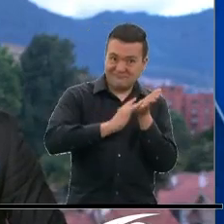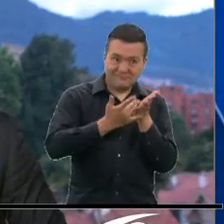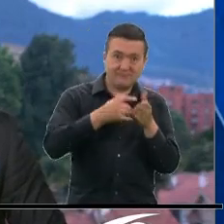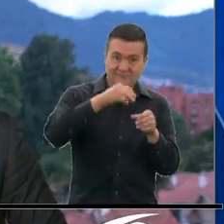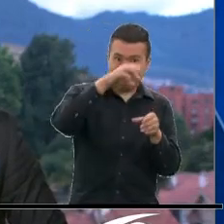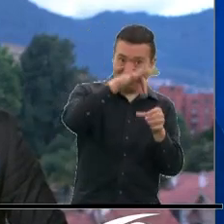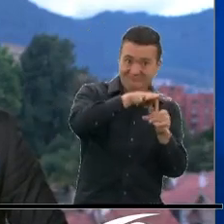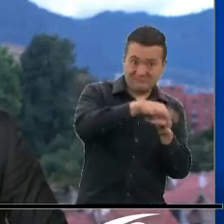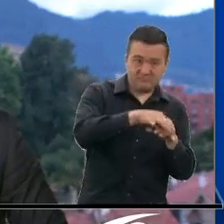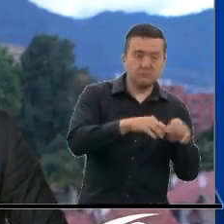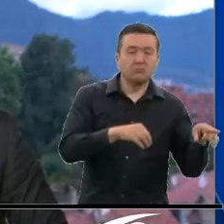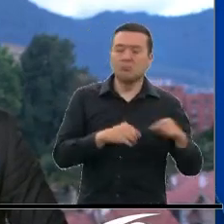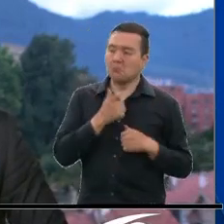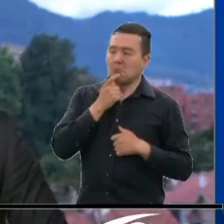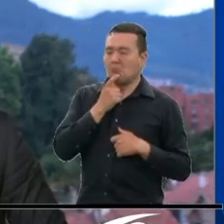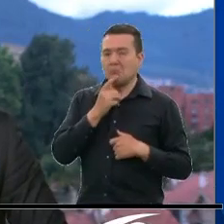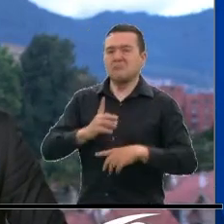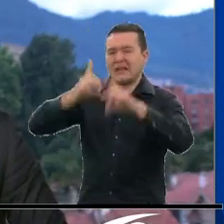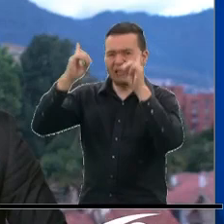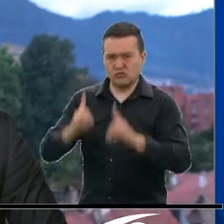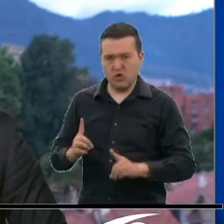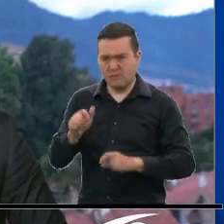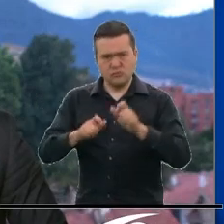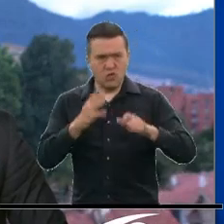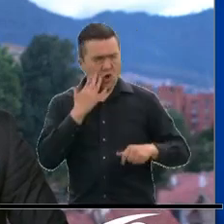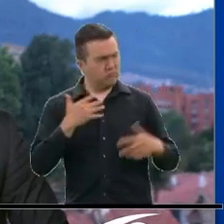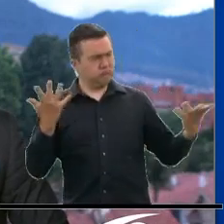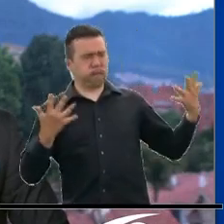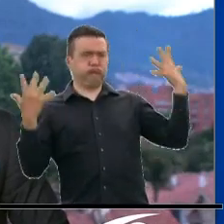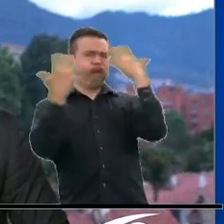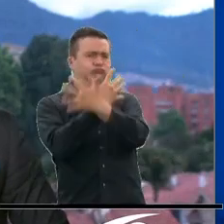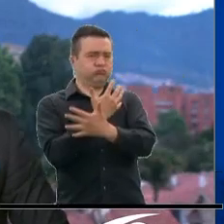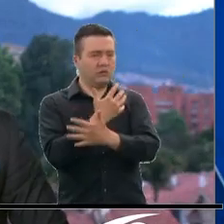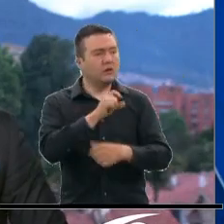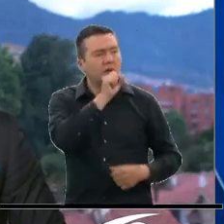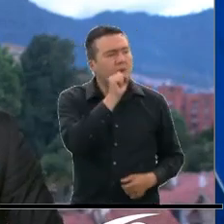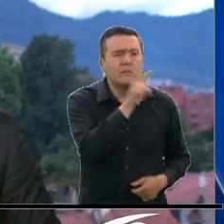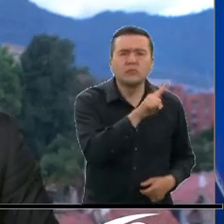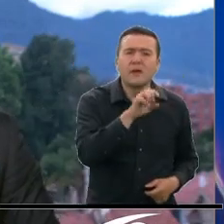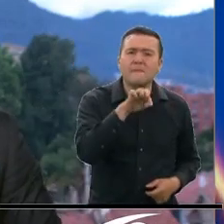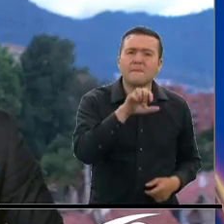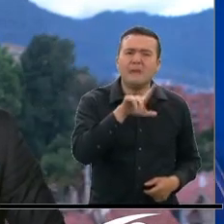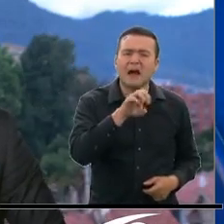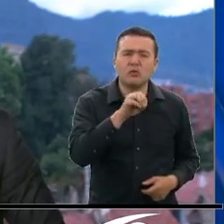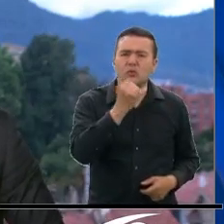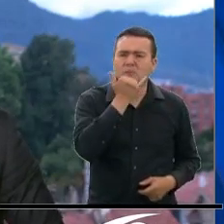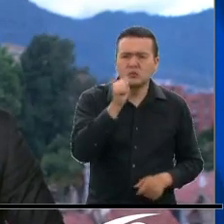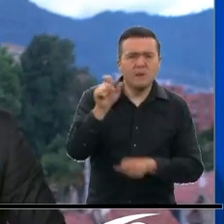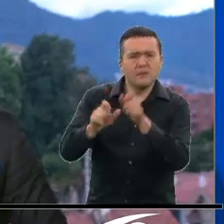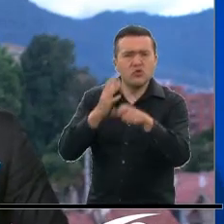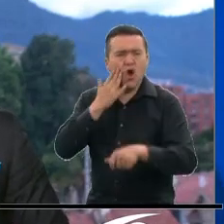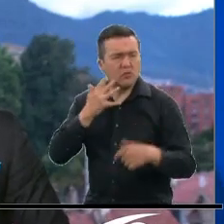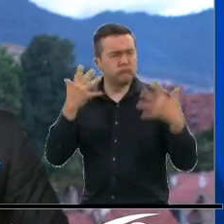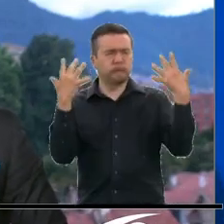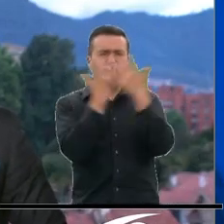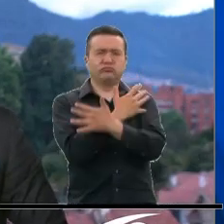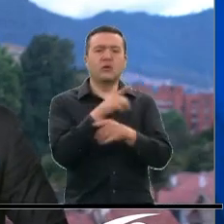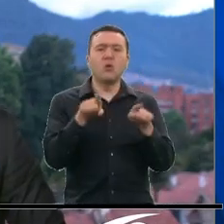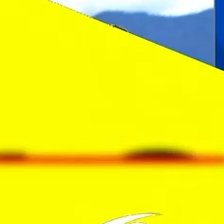resulta a qué la registraduría en medio en medio de la